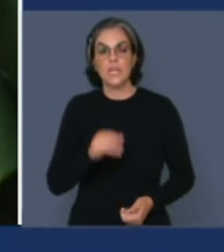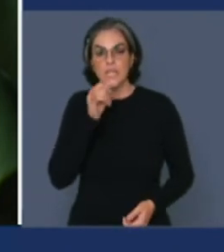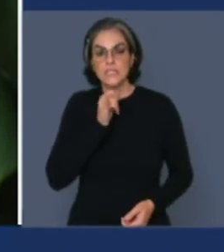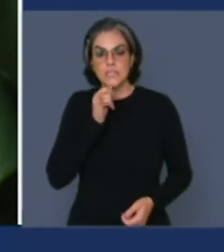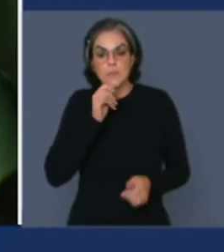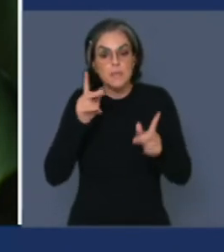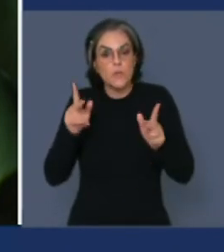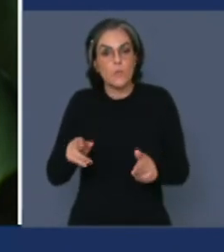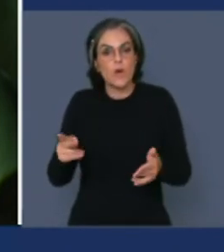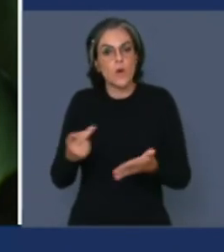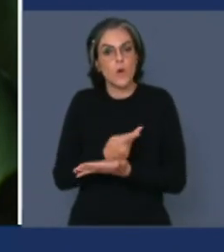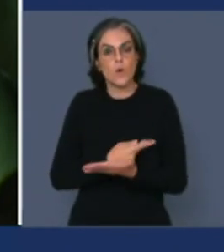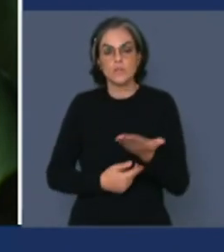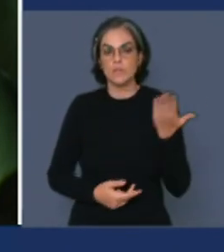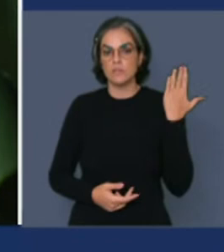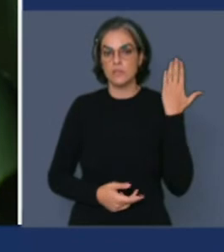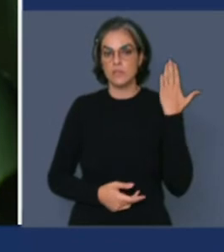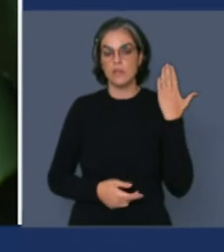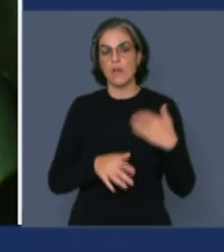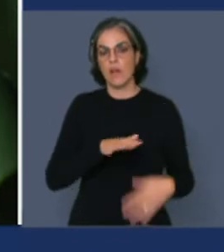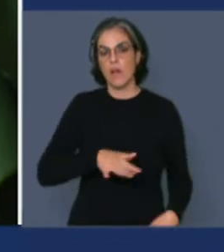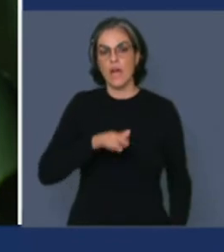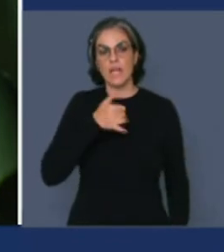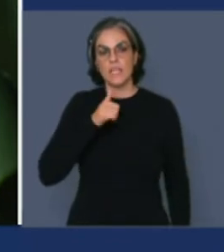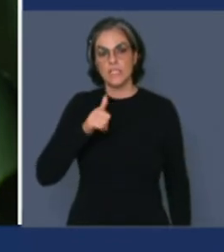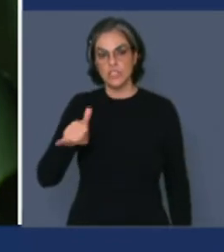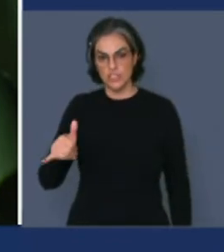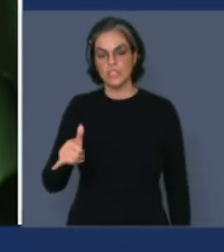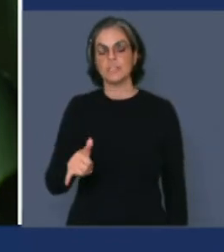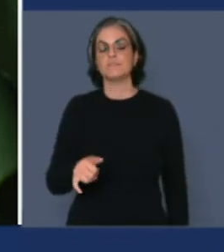TRABALHO, E É HISTÓRIA POR EXEMPLO DA PRIVATIZAÇÃO DO SETOR ELÉTRICO, ONDE NEM SE CONSEGUE FALAR COM ATENDENTE,